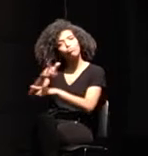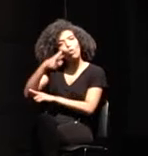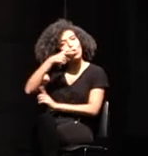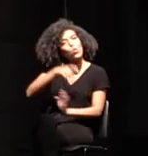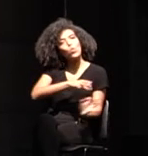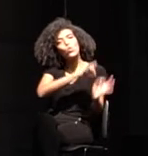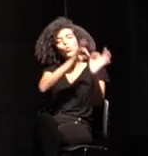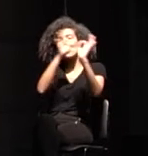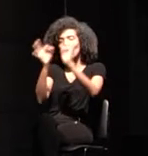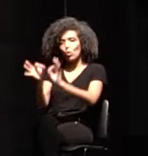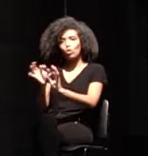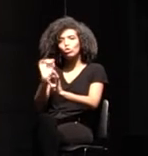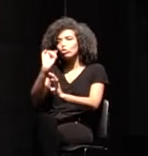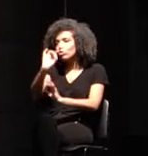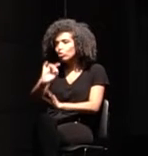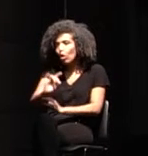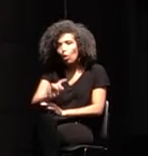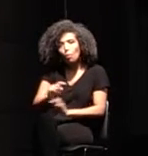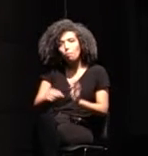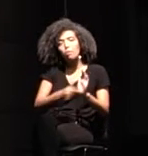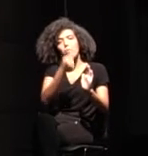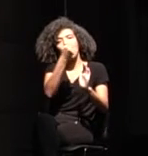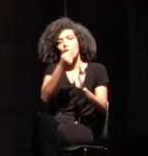não apenas em qualidade de projeção de som e imagem,